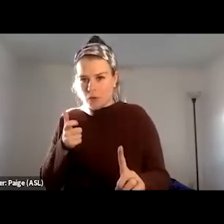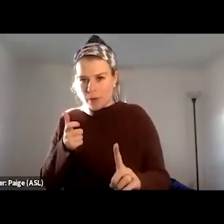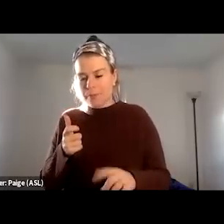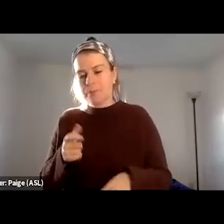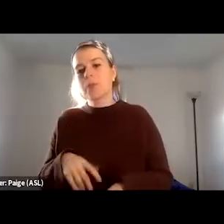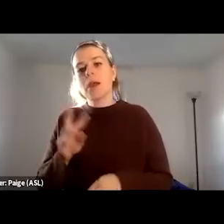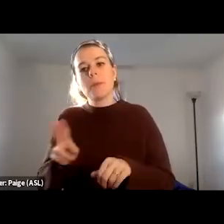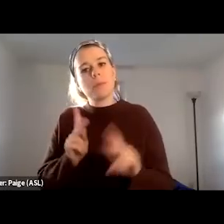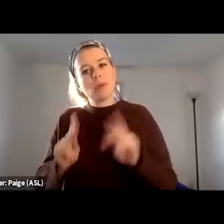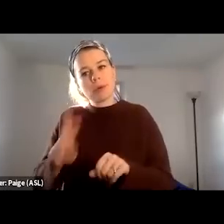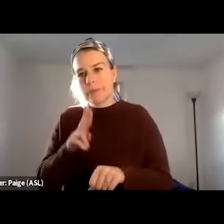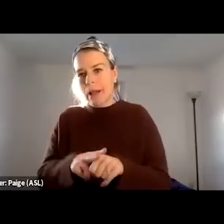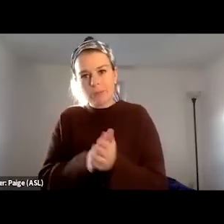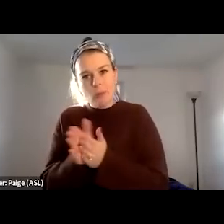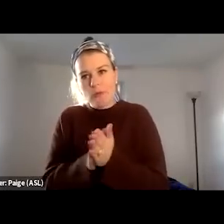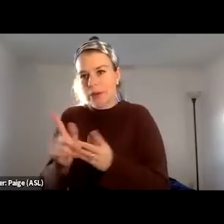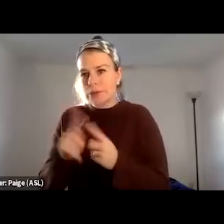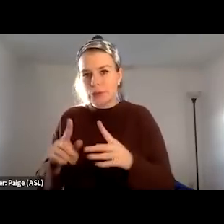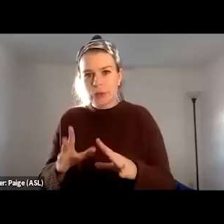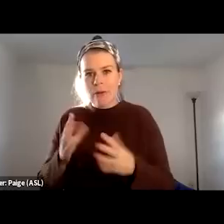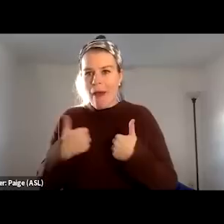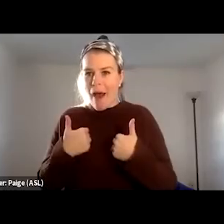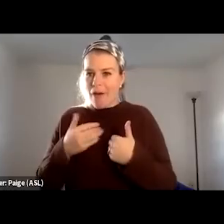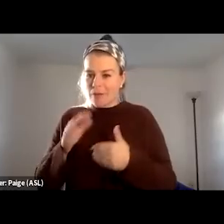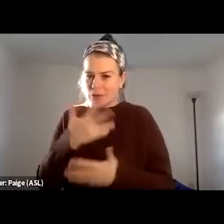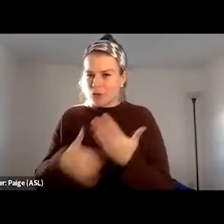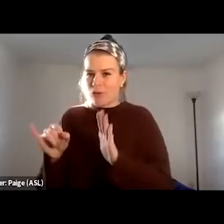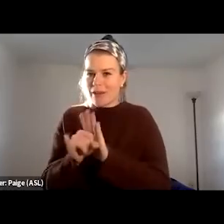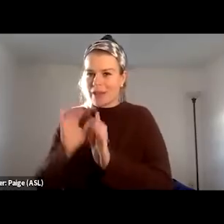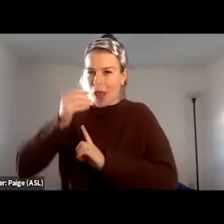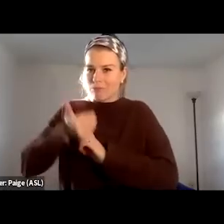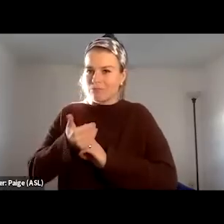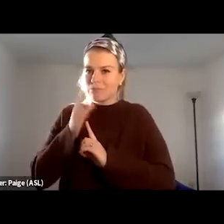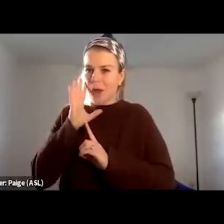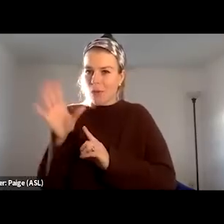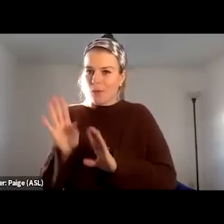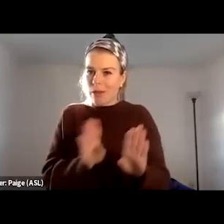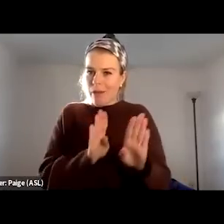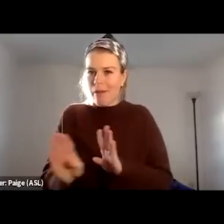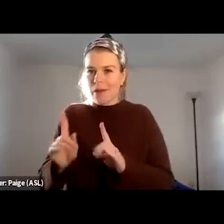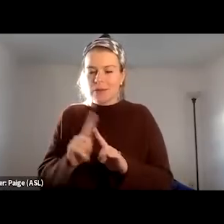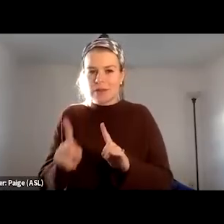a adoptar una identidad social positiva y valiosa y se comportarán de maneras que logren esto.